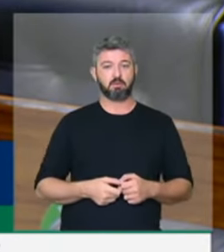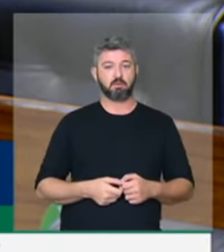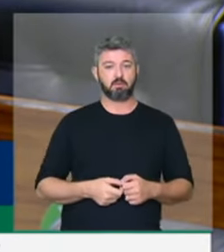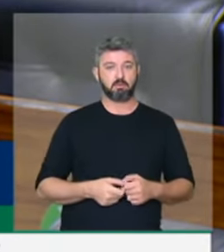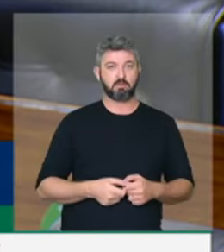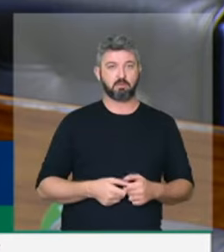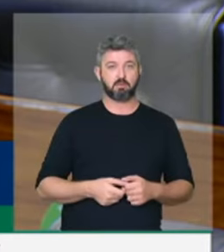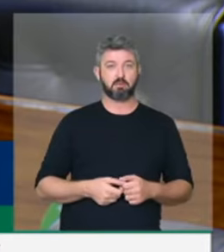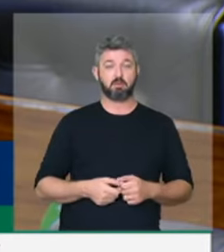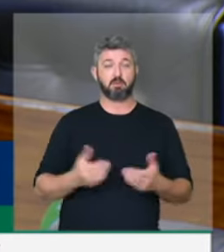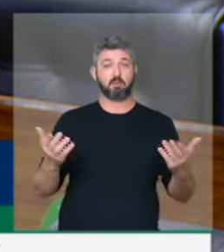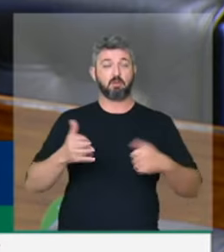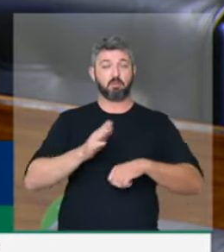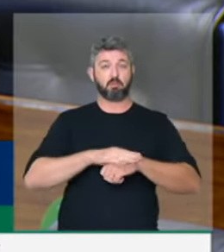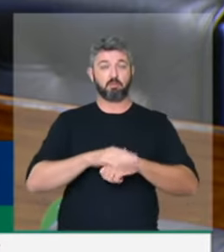SISTEMA PÚBLICO DE SAÚDE ONDE, EM VÁRIOS LOCAIS, NÓS